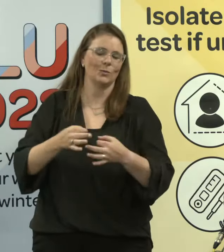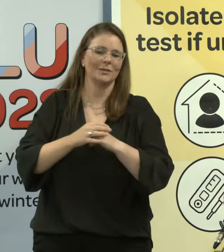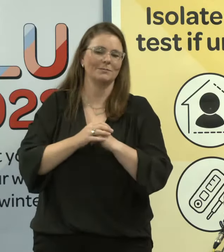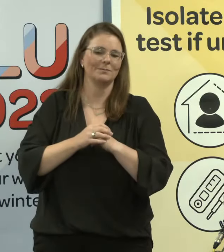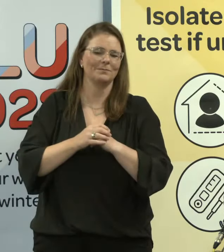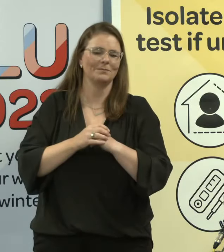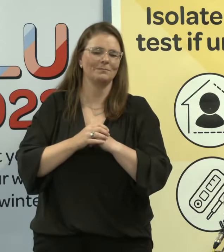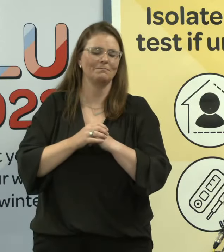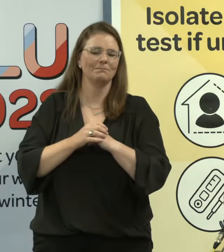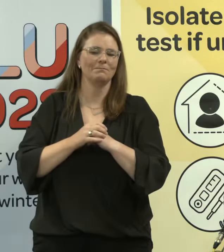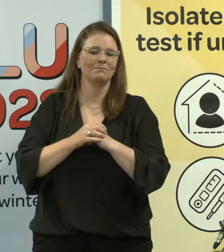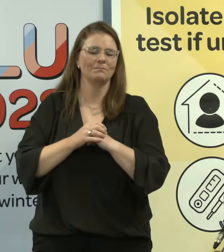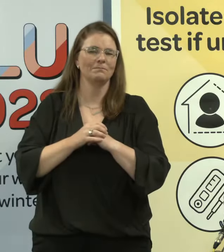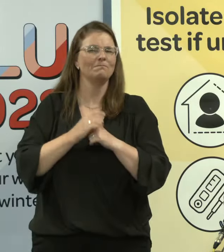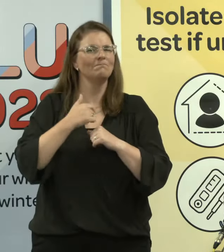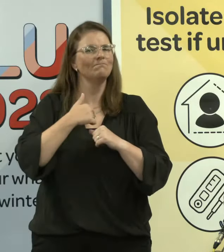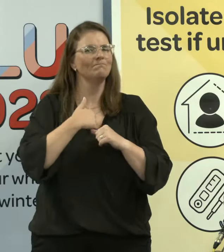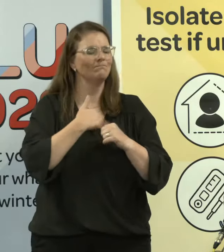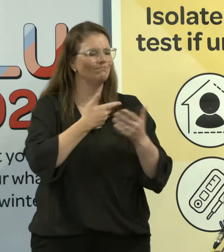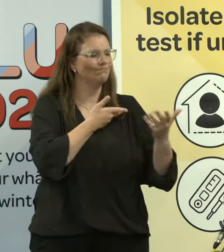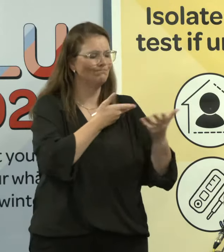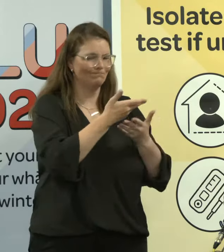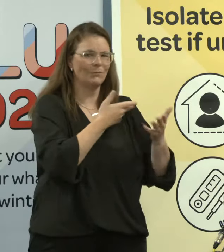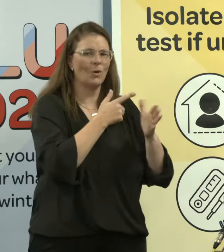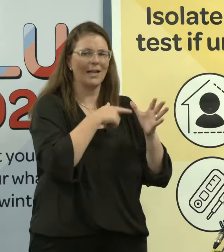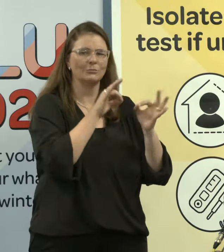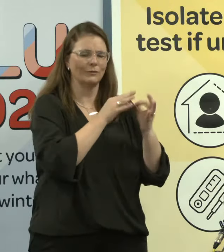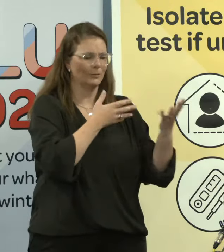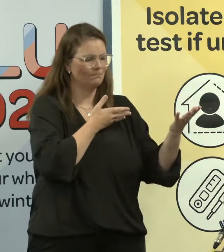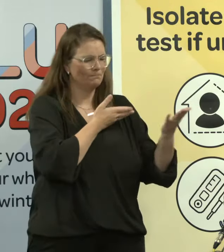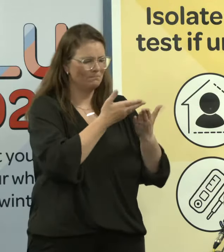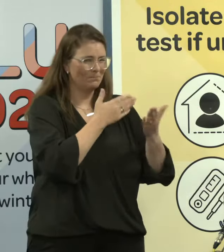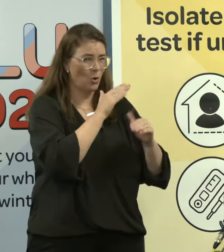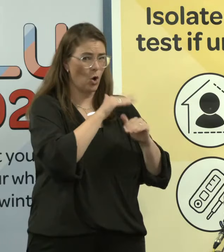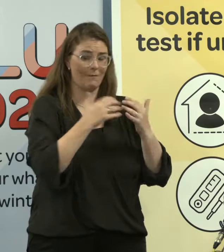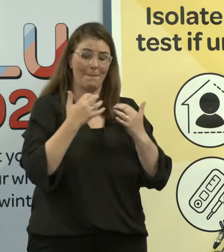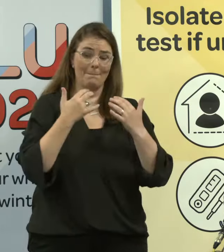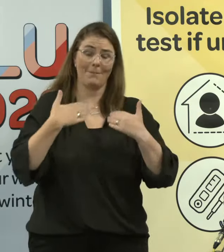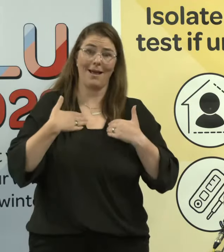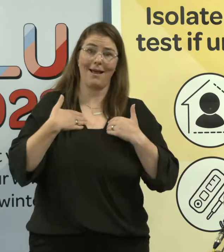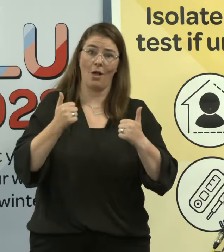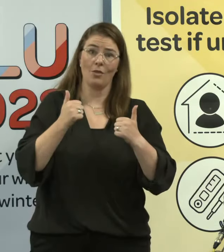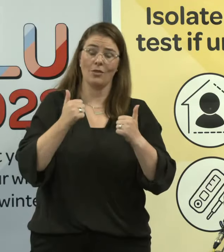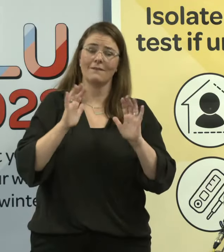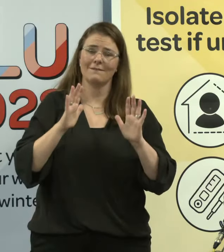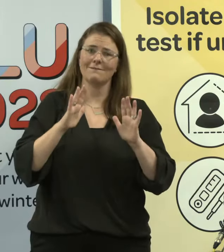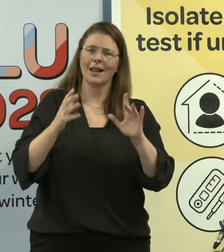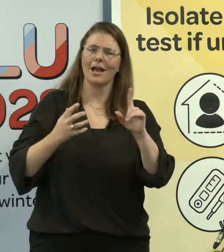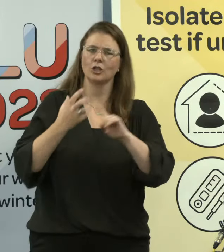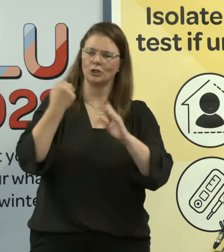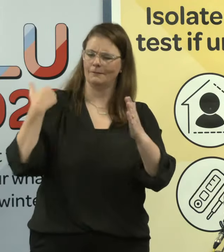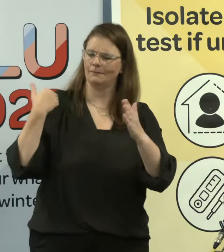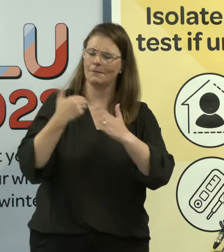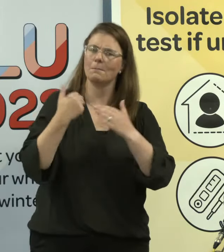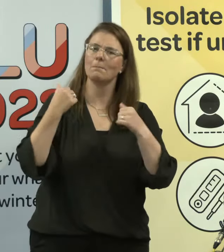i te wa tenei mate mate kua whakaritea kia haere tonu mo